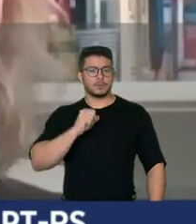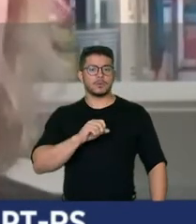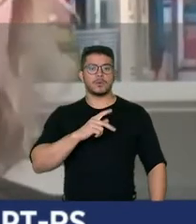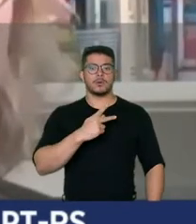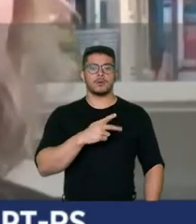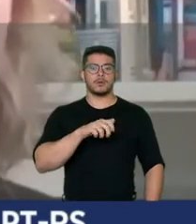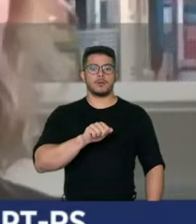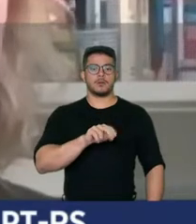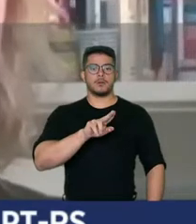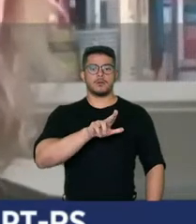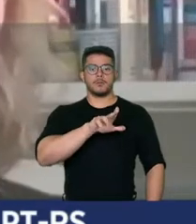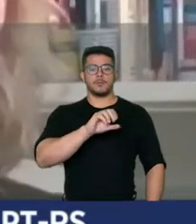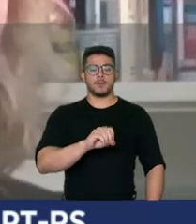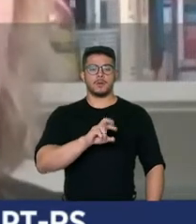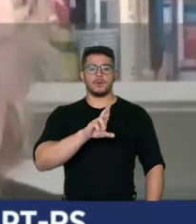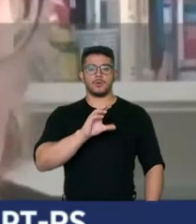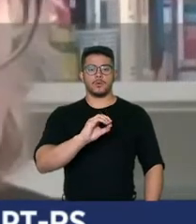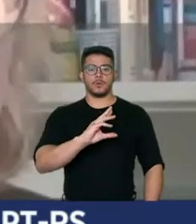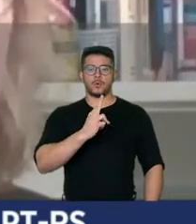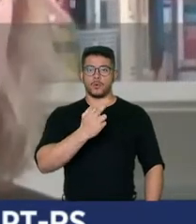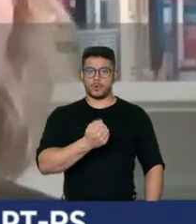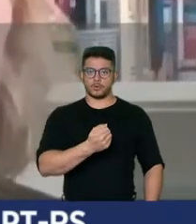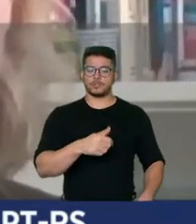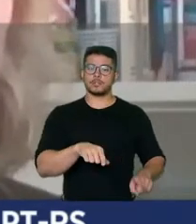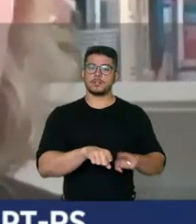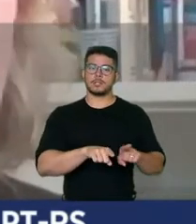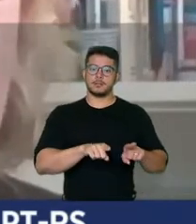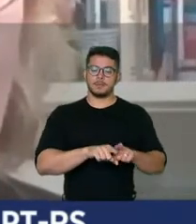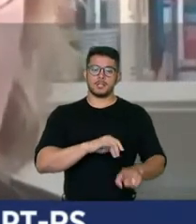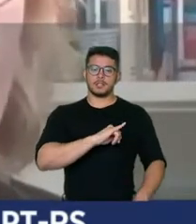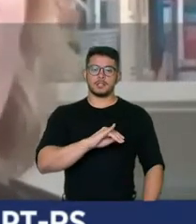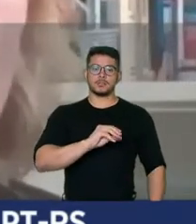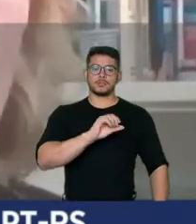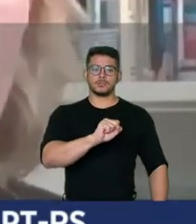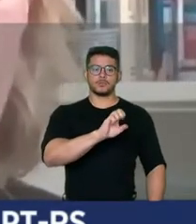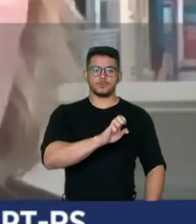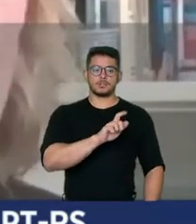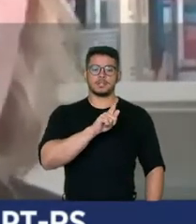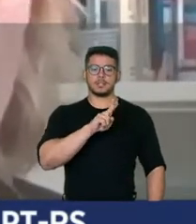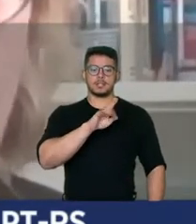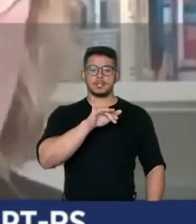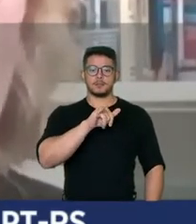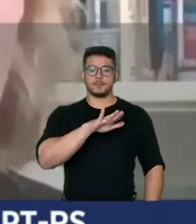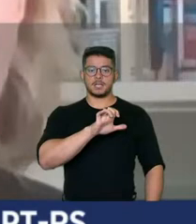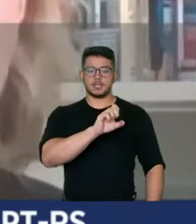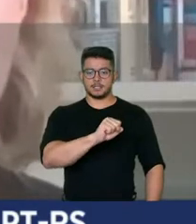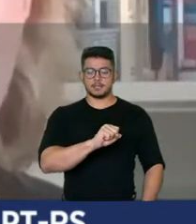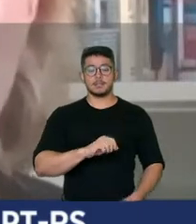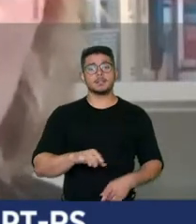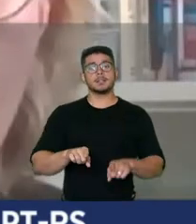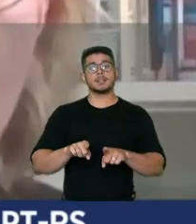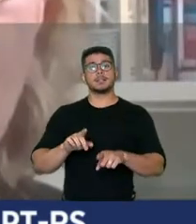MUITO RÁPIDO FAZER CUMPRIMENTO NA LEI PAULO GUSTAVO, AO SENADOR PAULO ROCHA E RELATOR JOSÉ GUIMARÃES E NA ALDIR BLANC